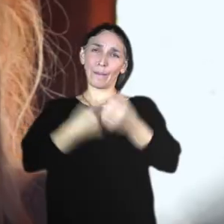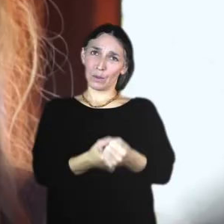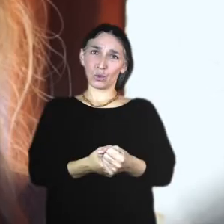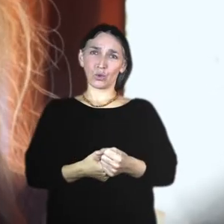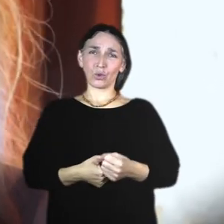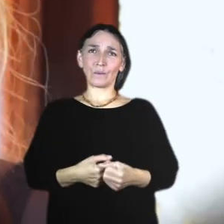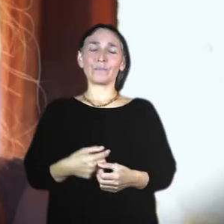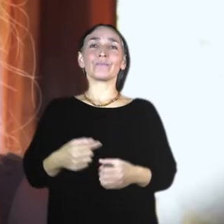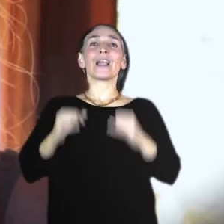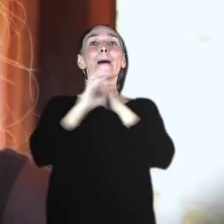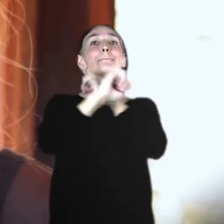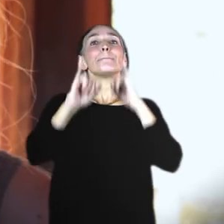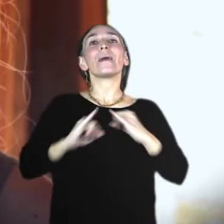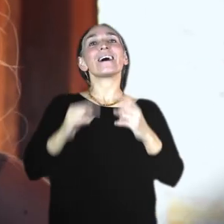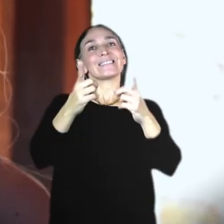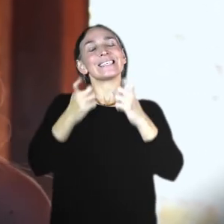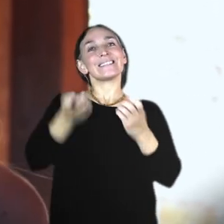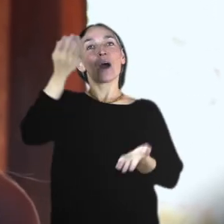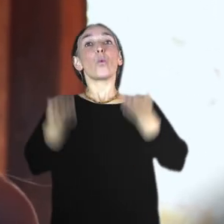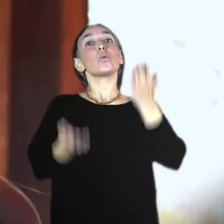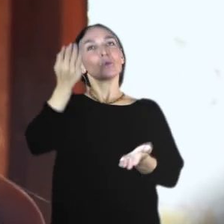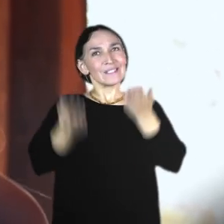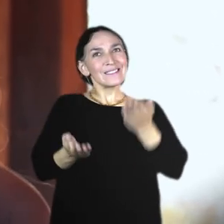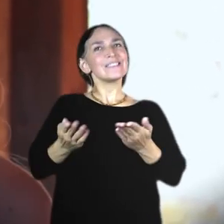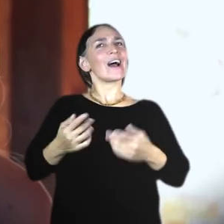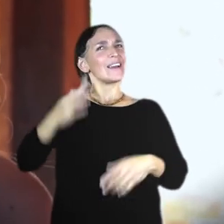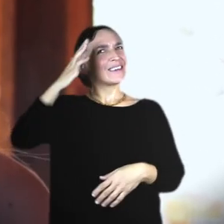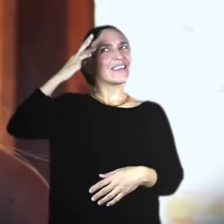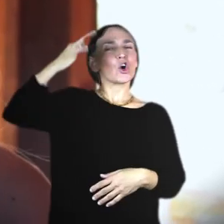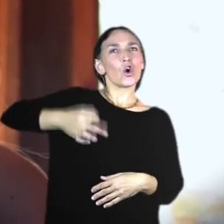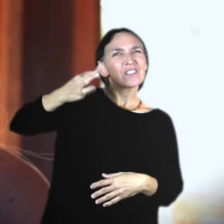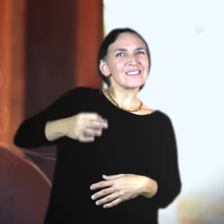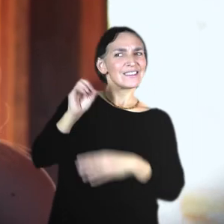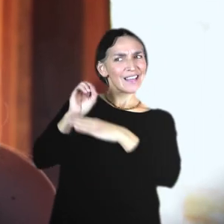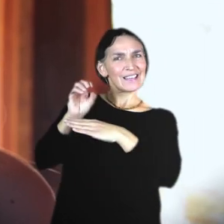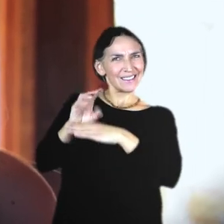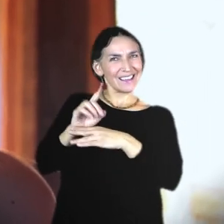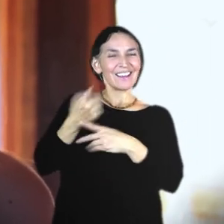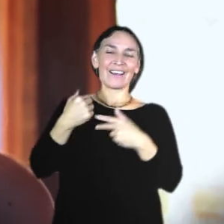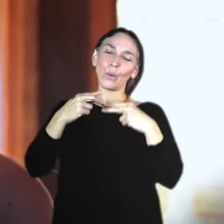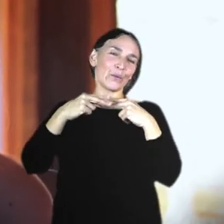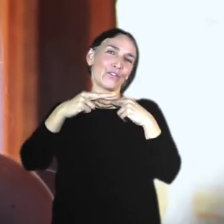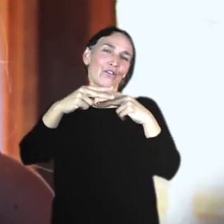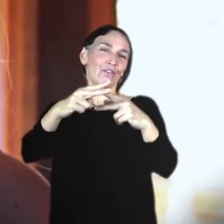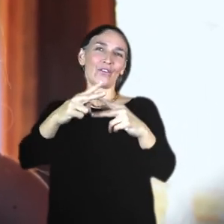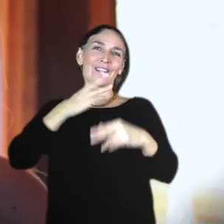La paz necesita de justicia y fuerte conciencia crítica, salgamos de la zona de confort y cambiemos radicalmente